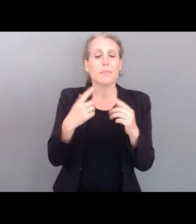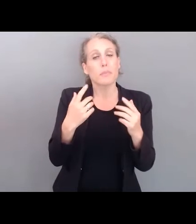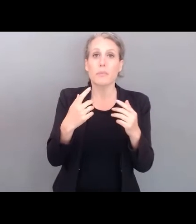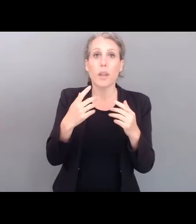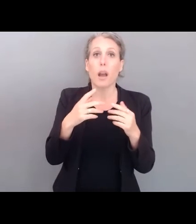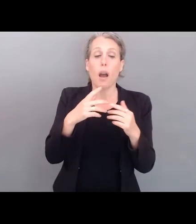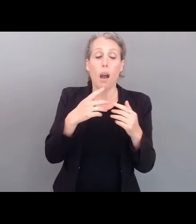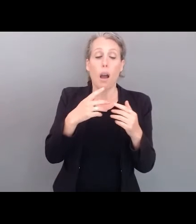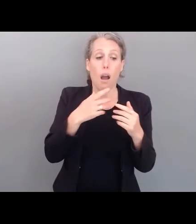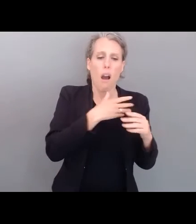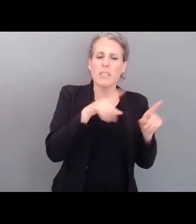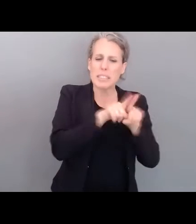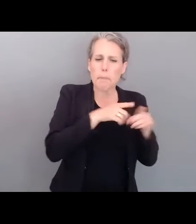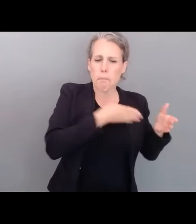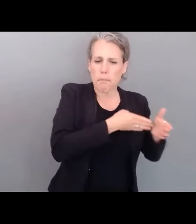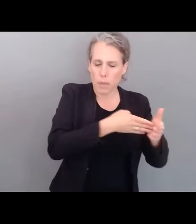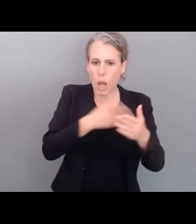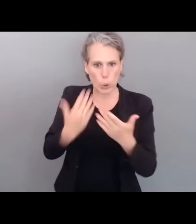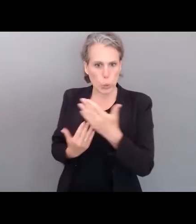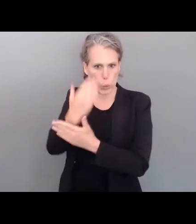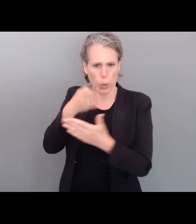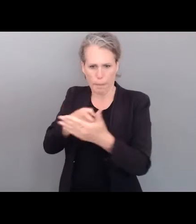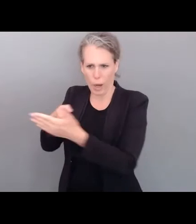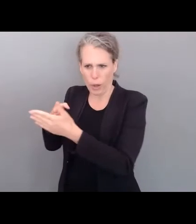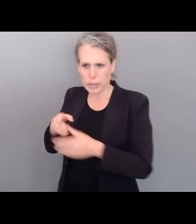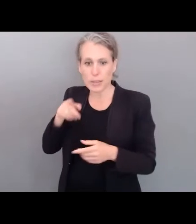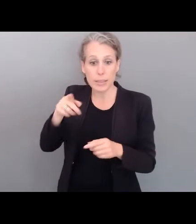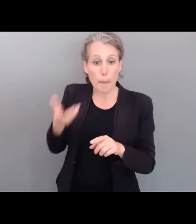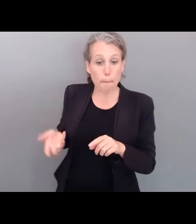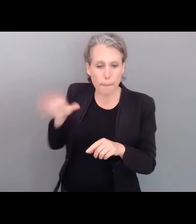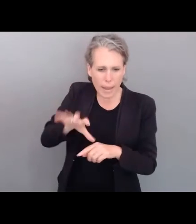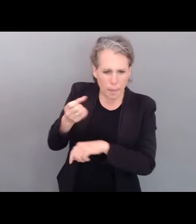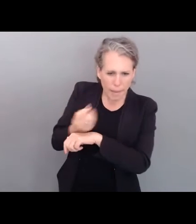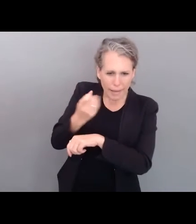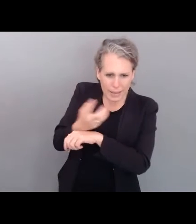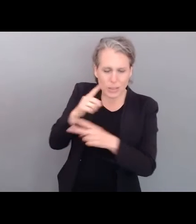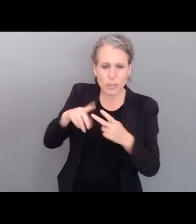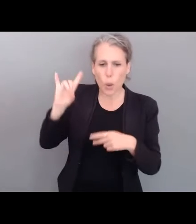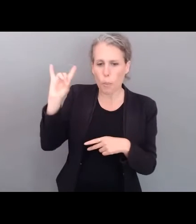contexto de Covid . En la investigación de la que hablaremos en un momento, encontramos algunas